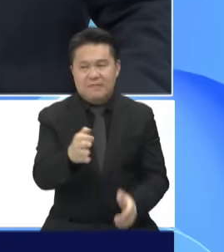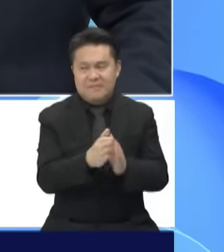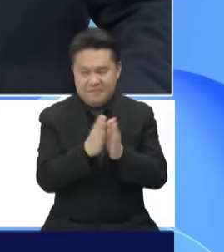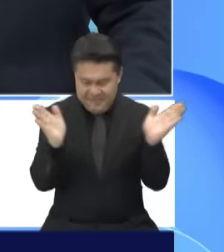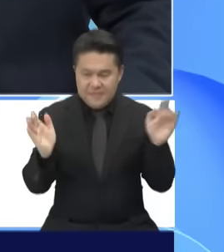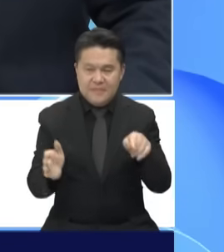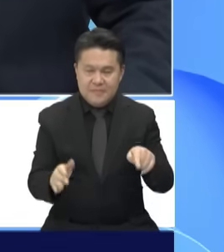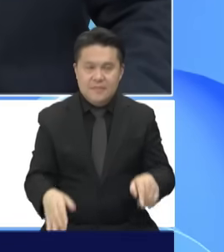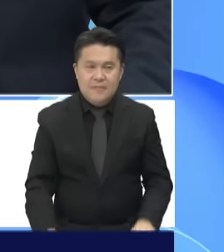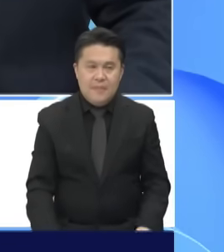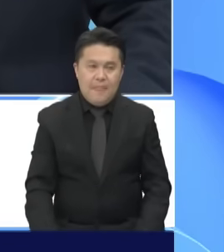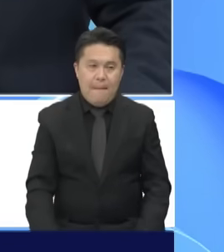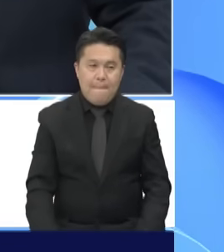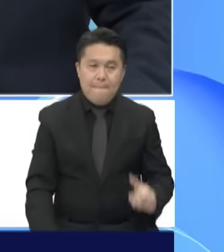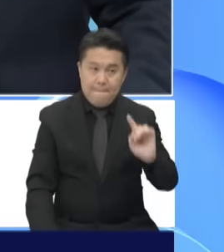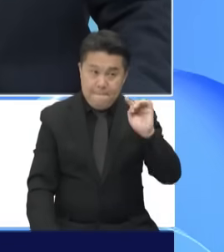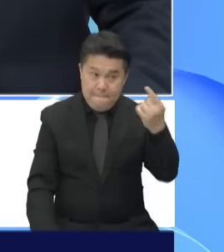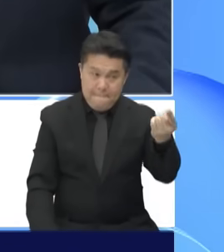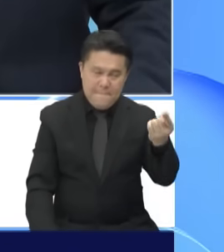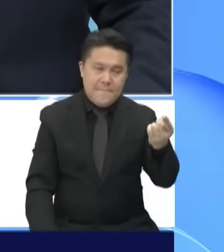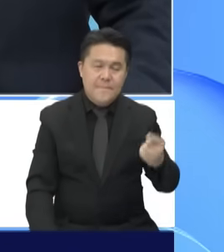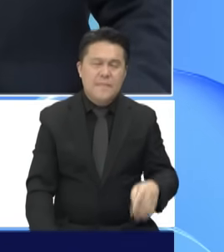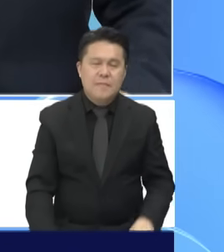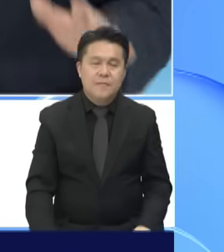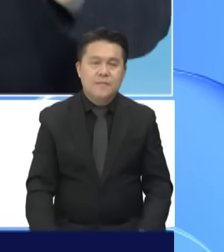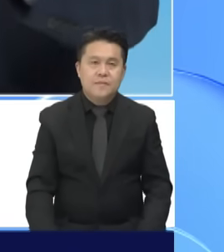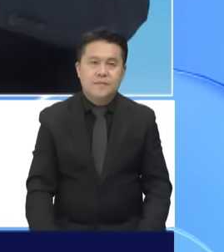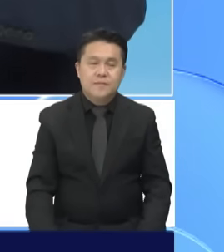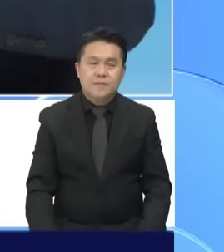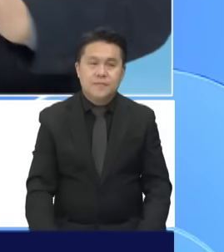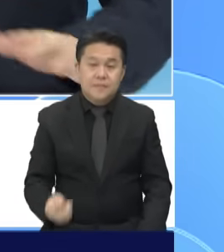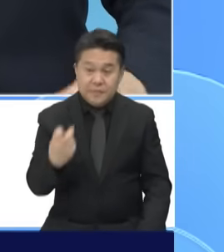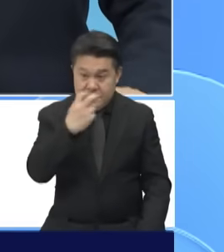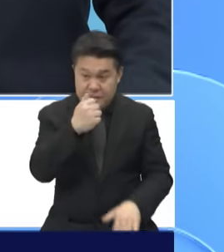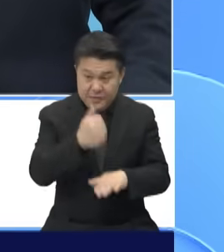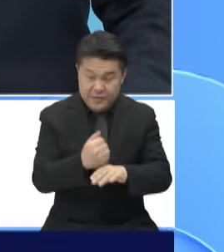그리고 이제 이것도 조사에 따라 다르지만